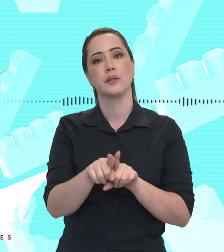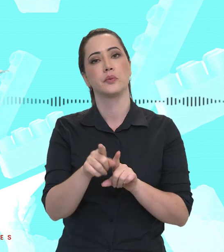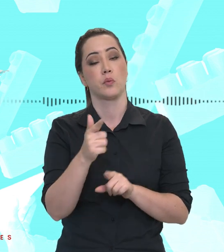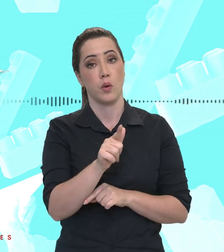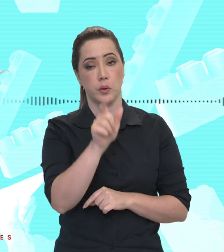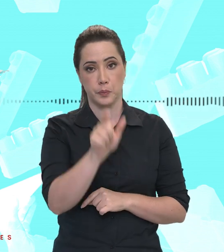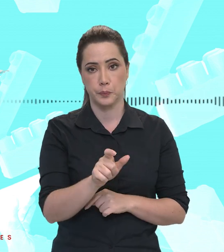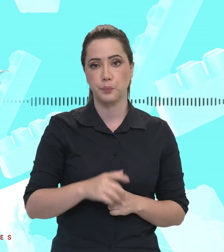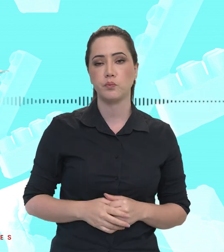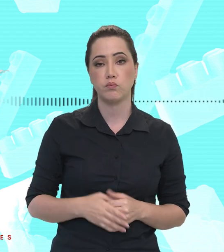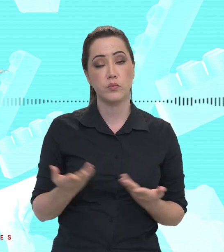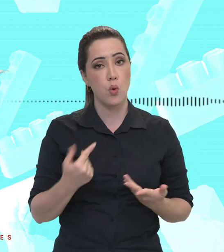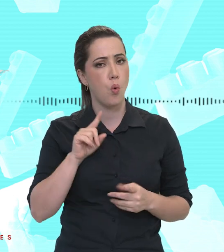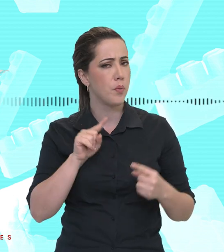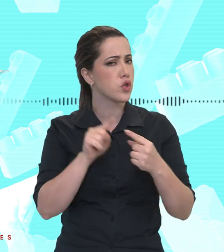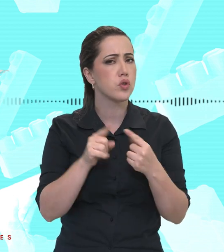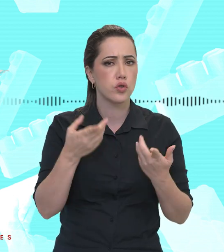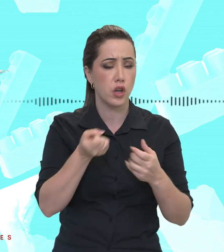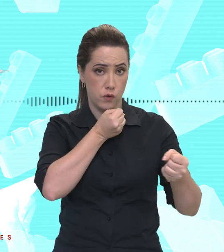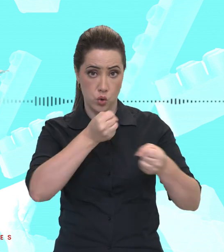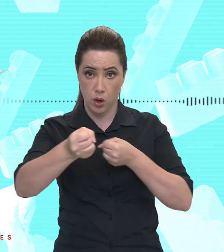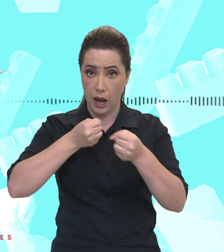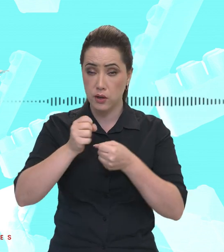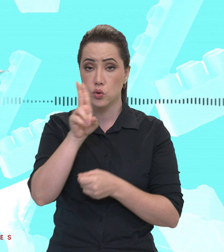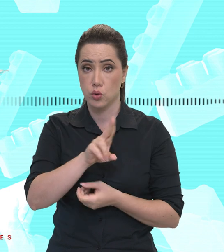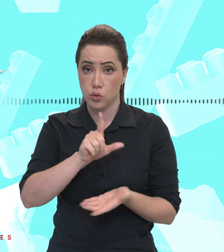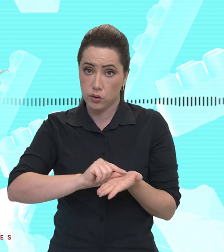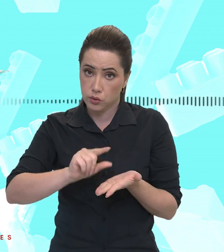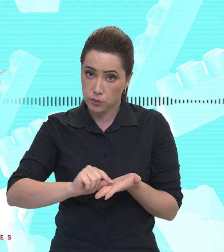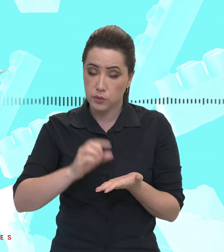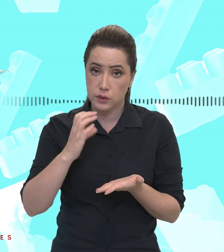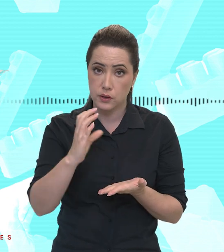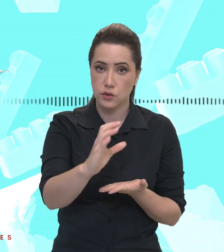[Patrícia] Esta série tem finalidade jornalística e utilizou trechos de artigos científicos.